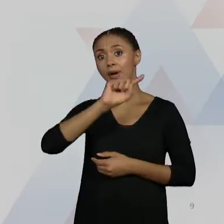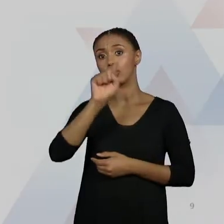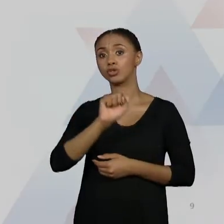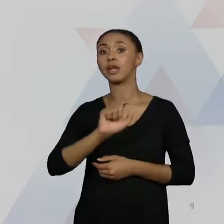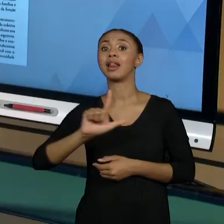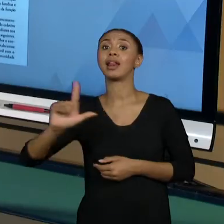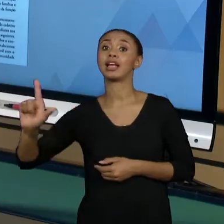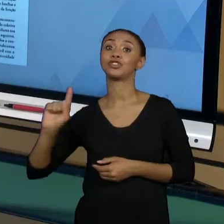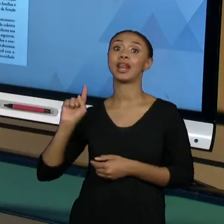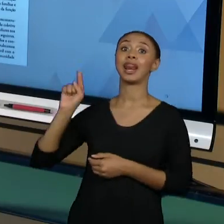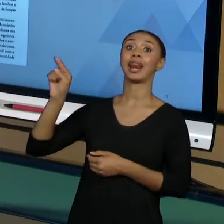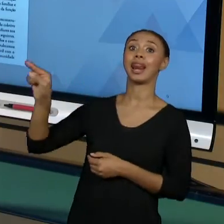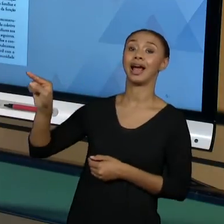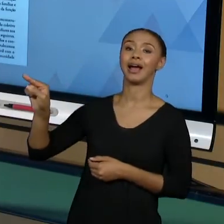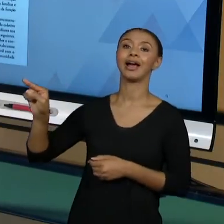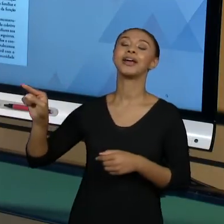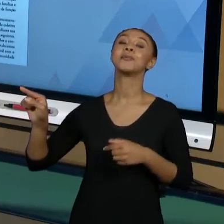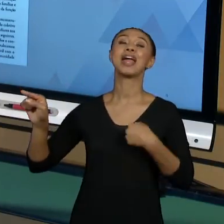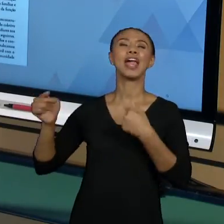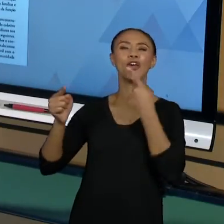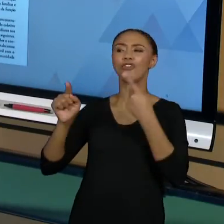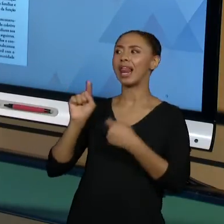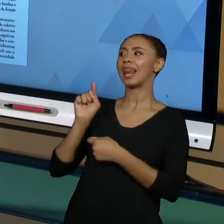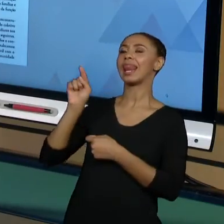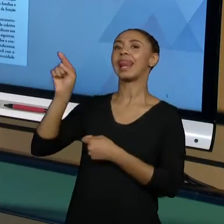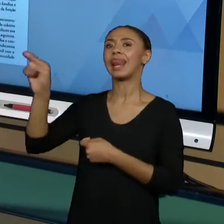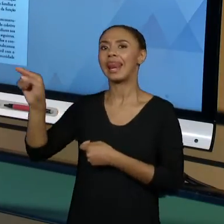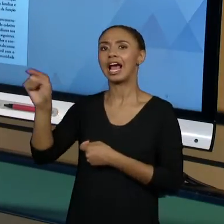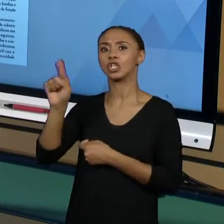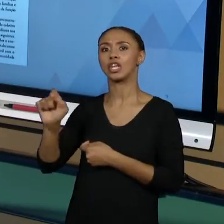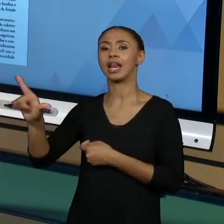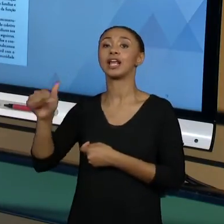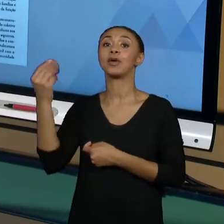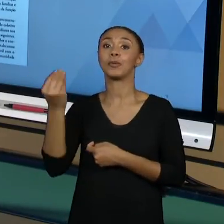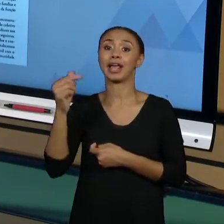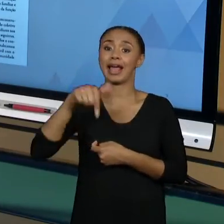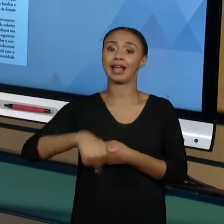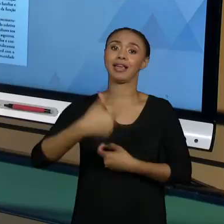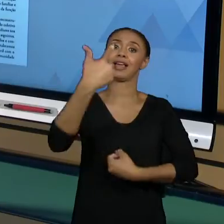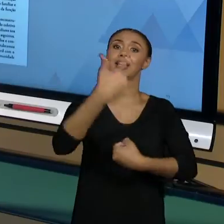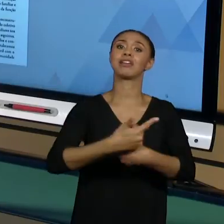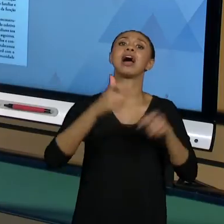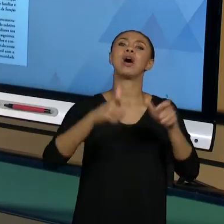NA ZONA LESTE" PORQUE NÓS ESTAMOS GRAVANDO AQUI NA ZONA OESTE, AQUI É ZONA OESTE, NÉ? NÓS ESTAMOS